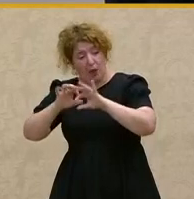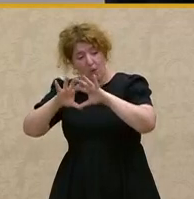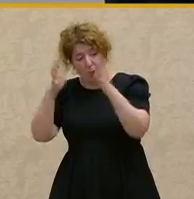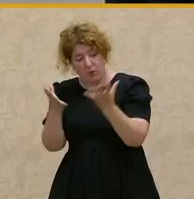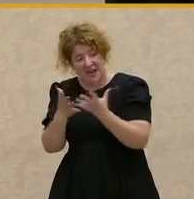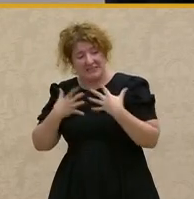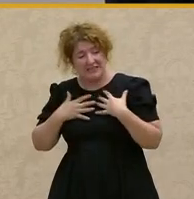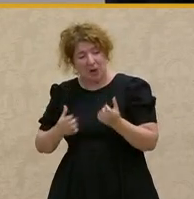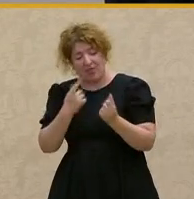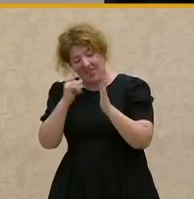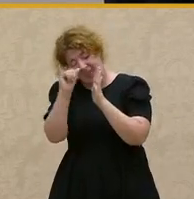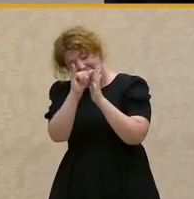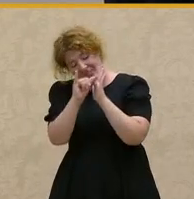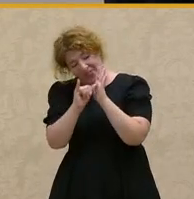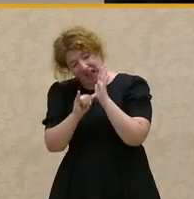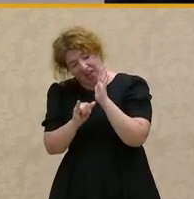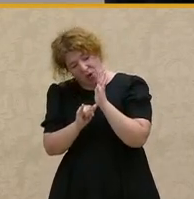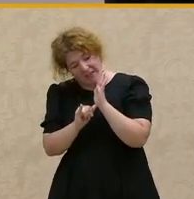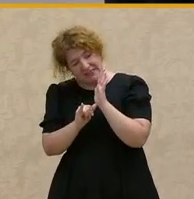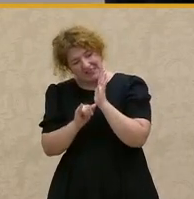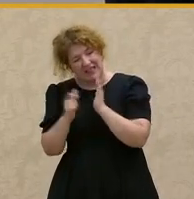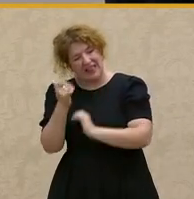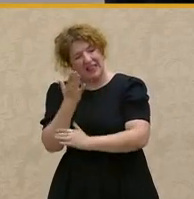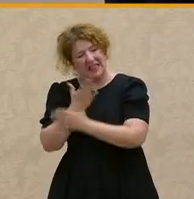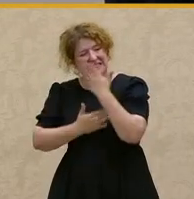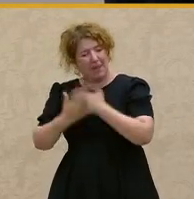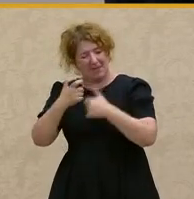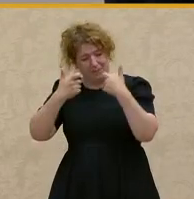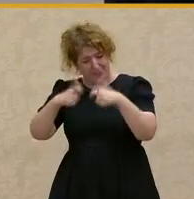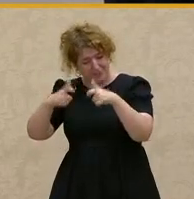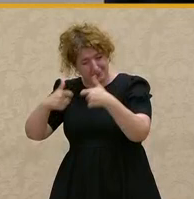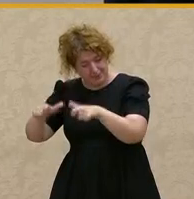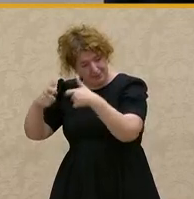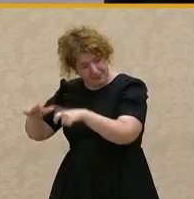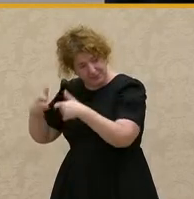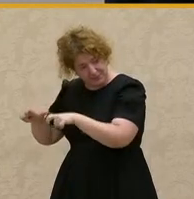de la clasificación del funcionamiento y la discapacidad que determinará si una persona